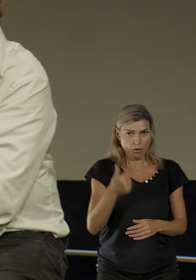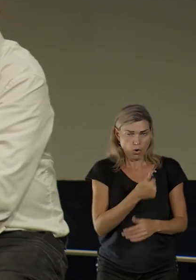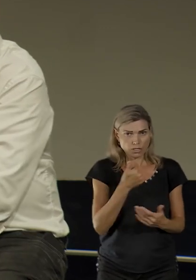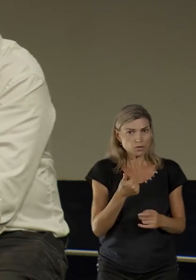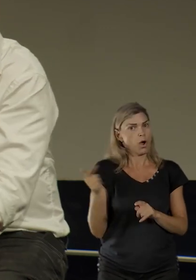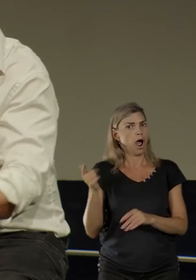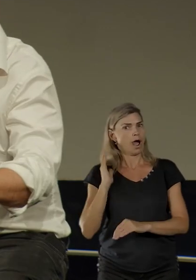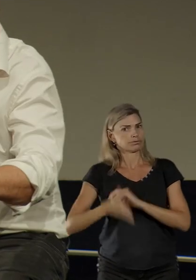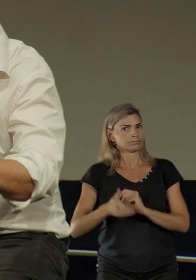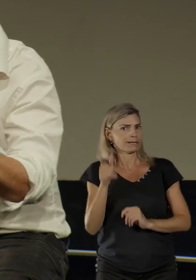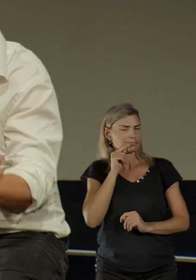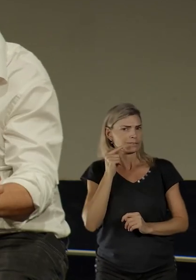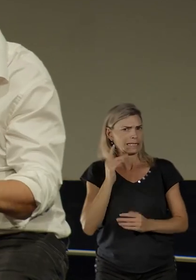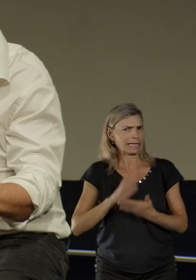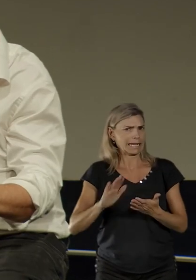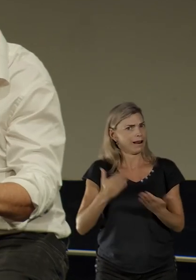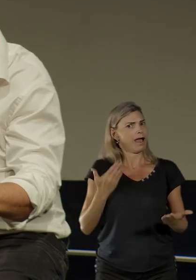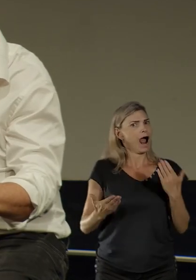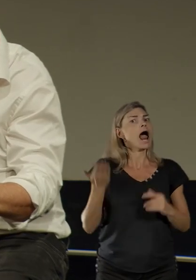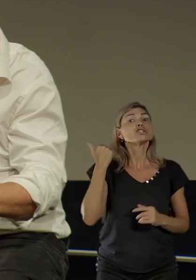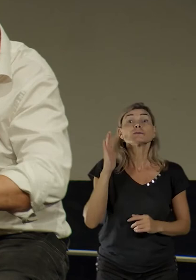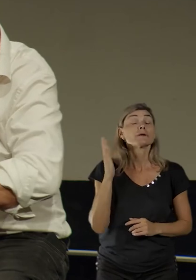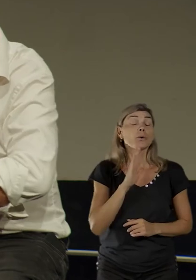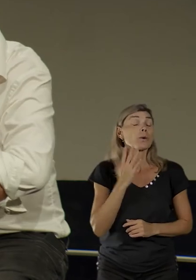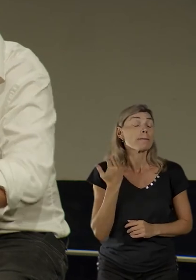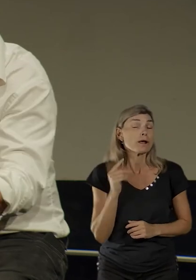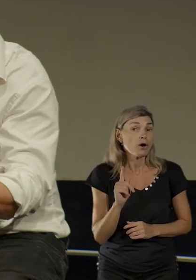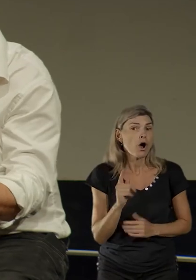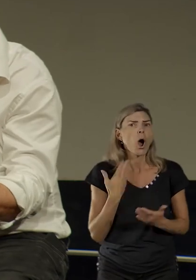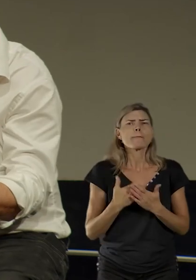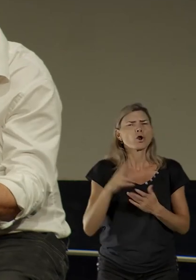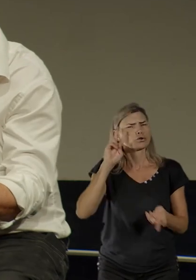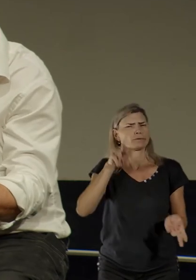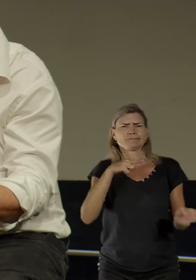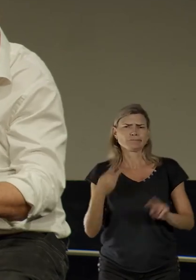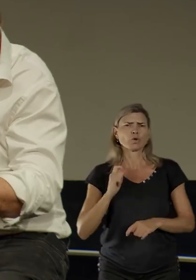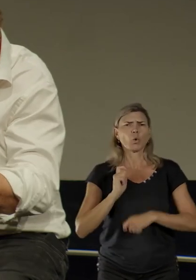A rozhodli se pro sídliště. A to bylo úplně masivní. To bylo politické rozhodnutí.